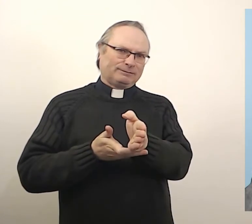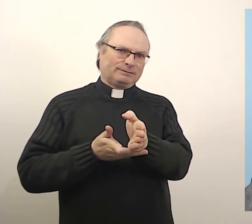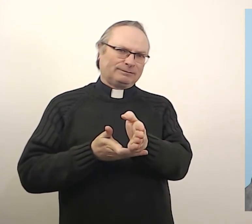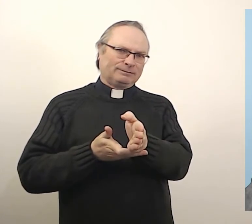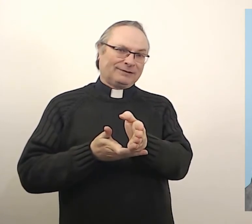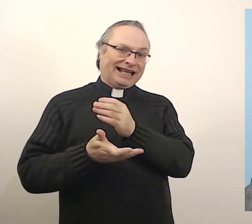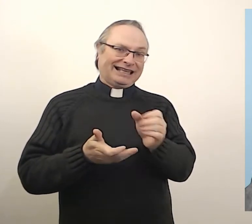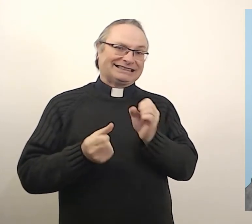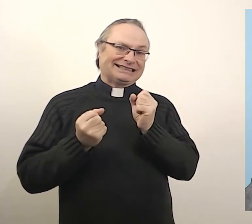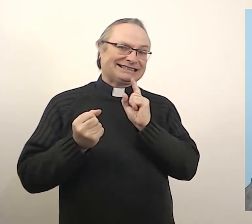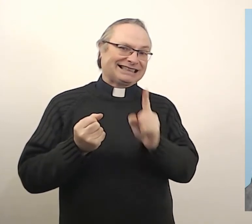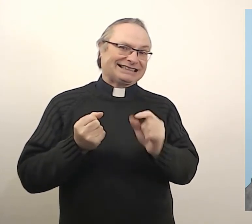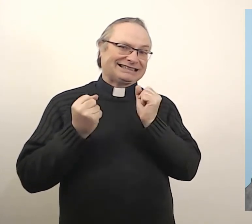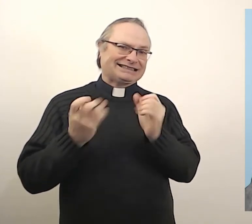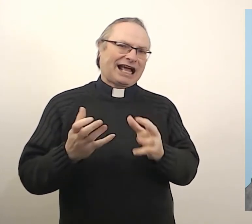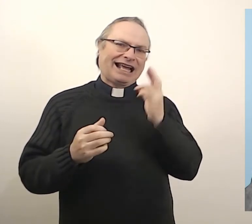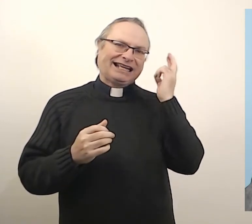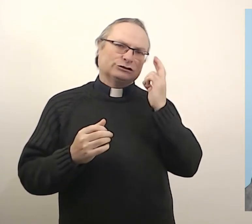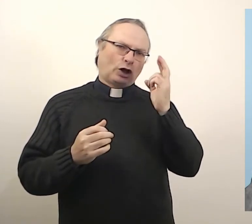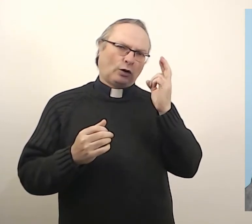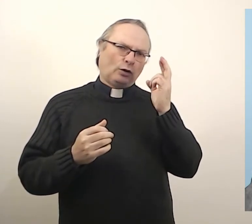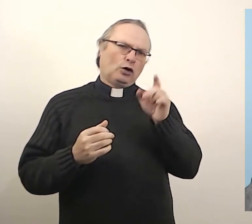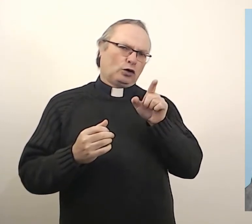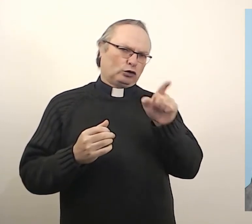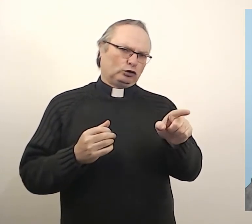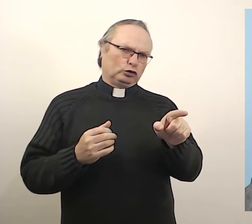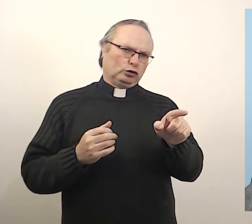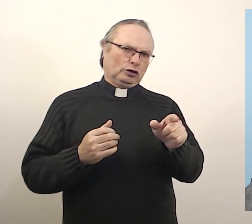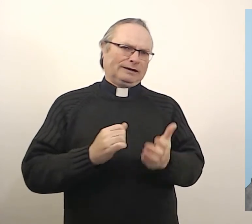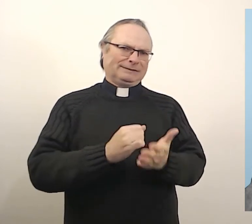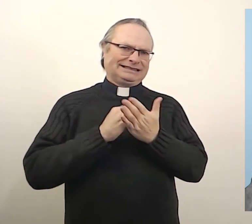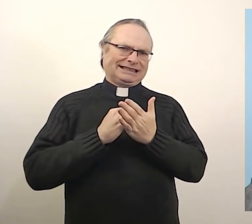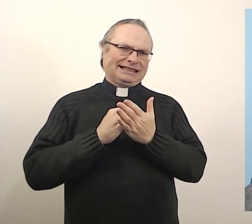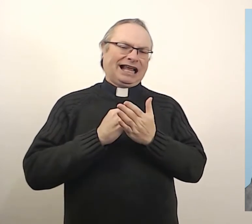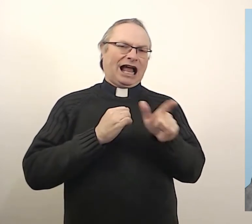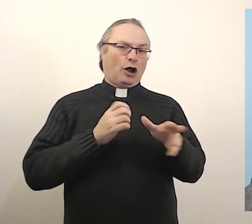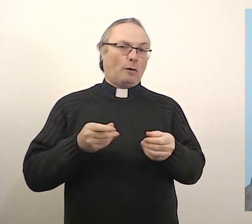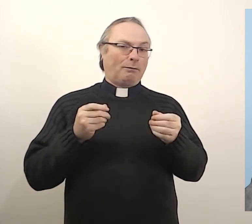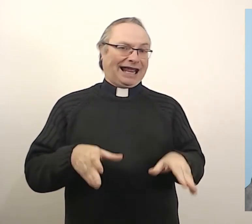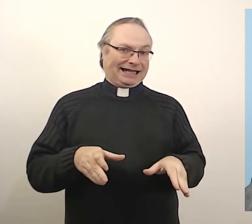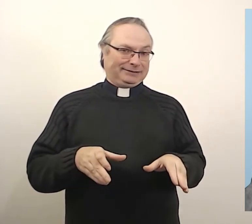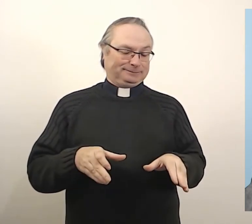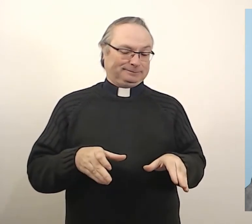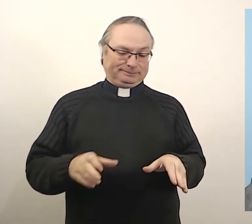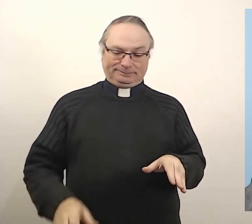et c'est sans raison que tu m'incites à le perdre.»